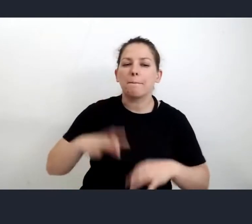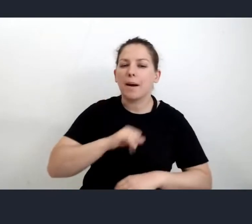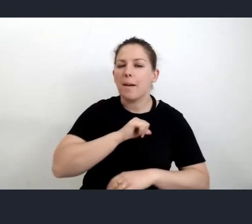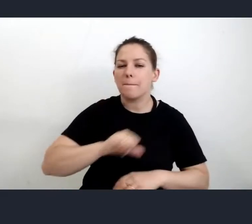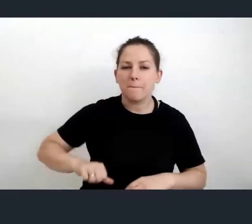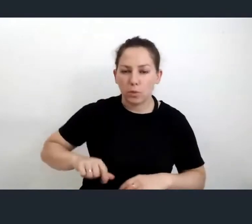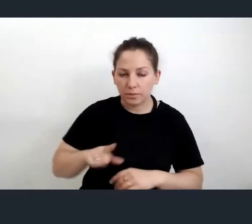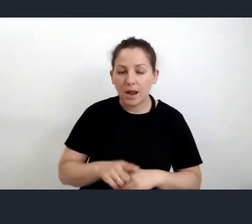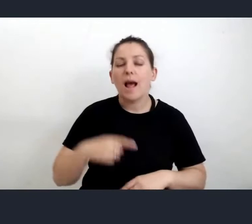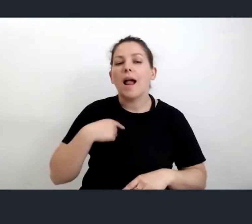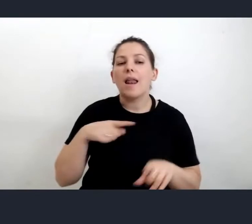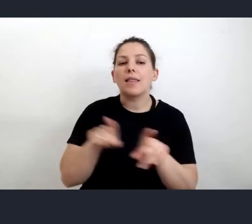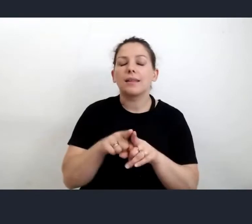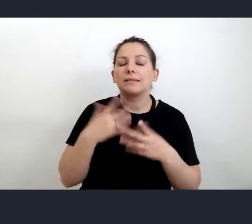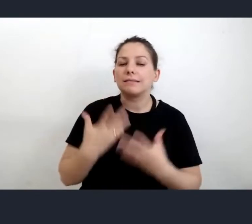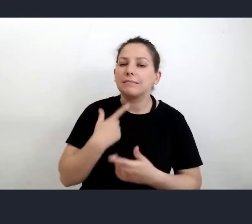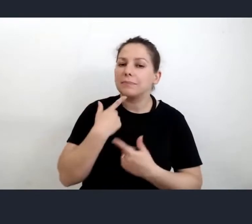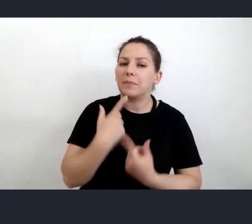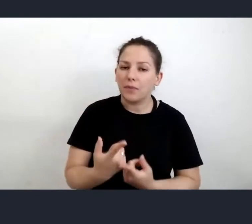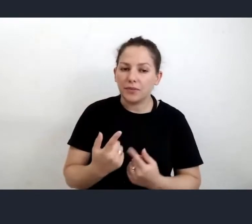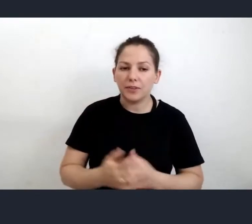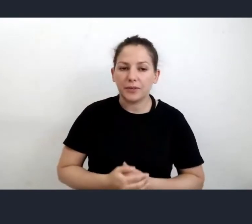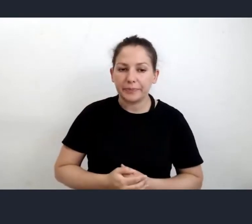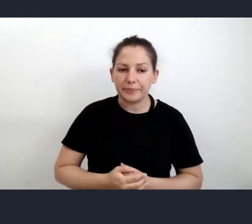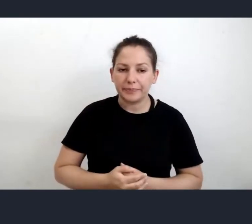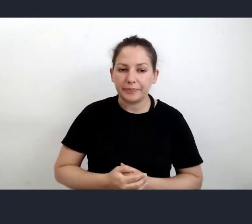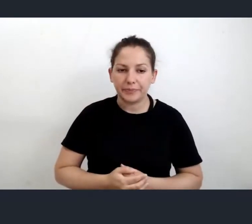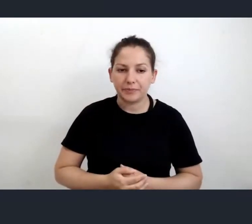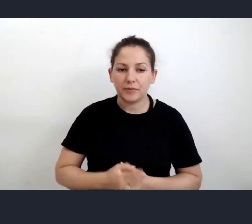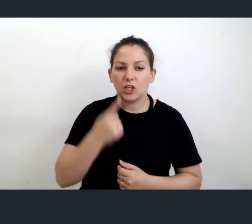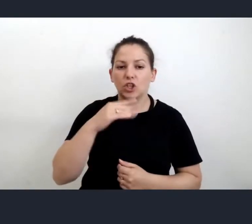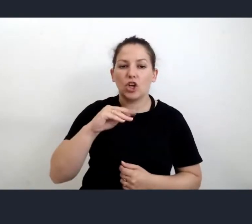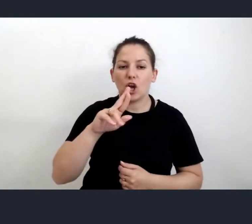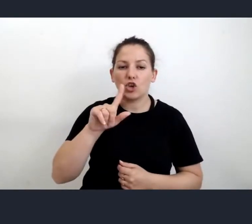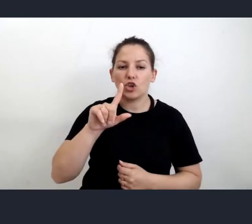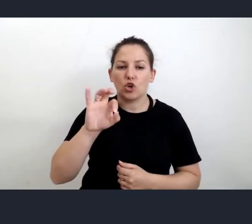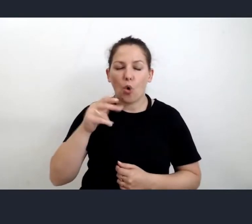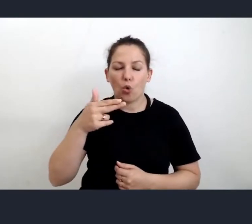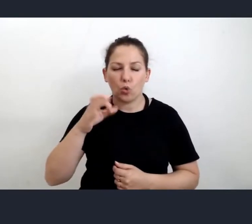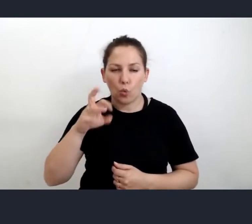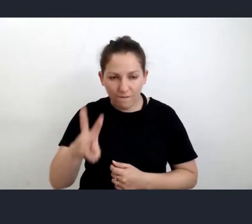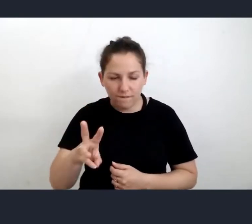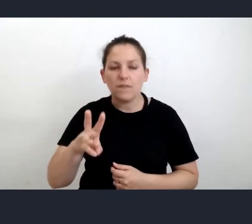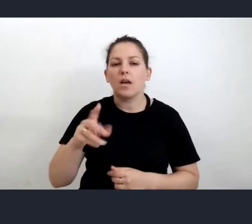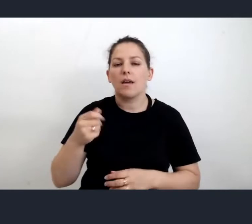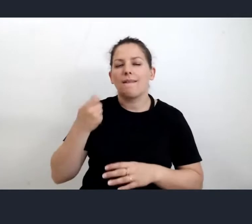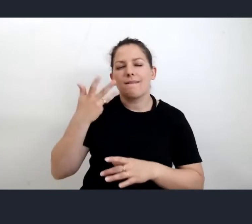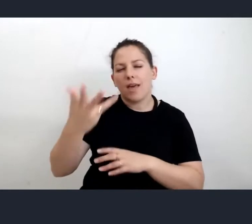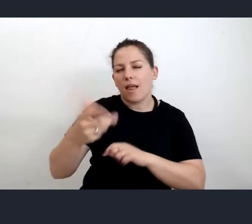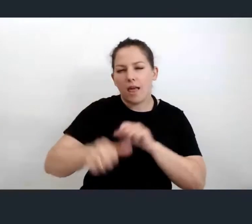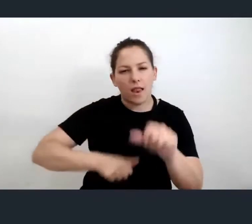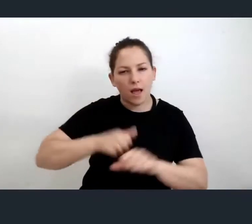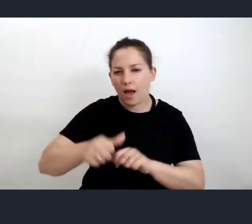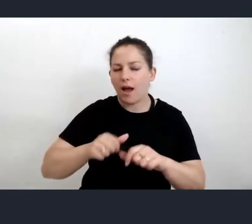ale ja chcę powiedzieć, że Dzierżoniów od wielu lat w różnych naszych przedsięwzięciach